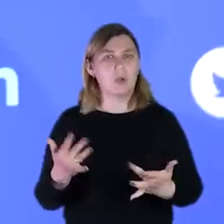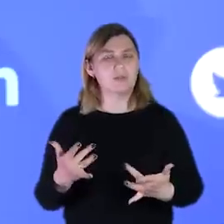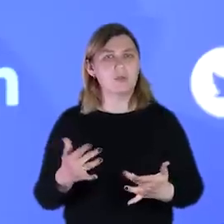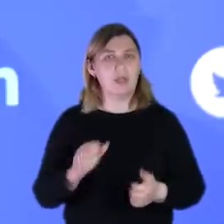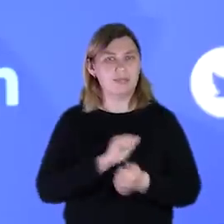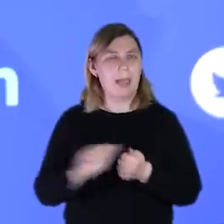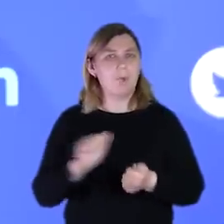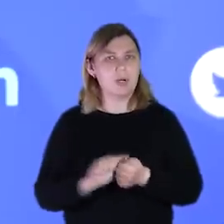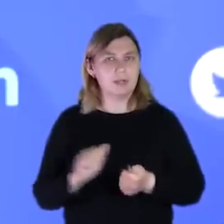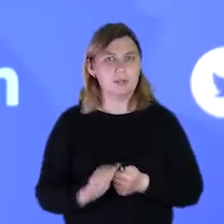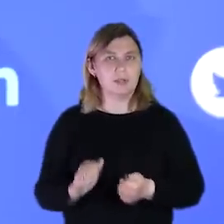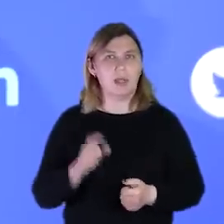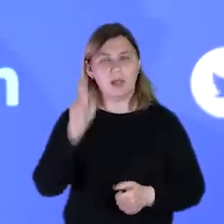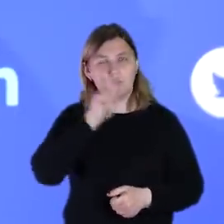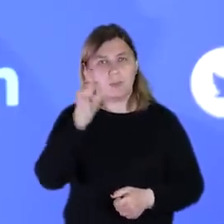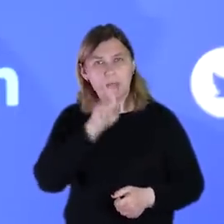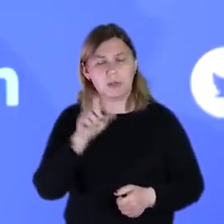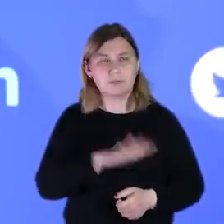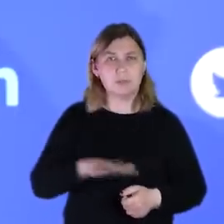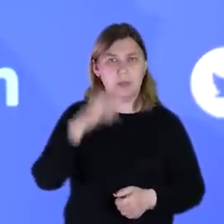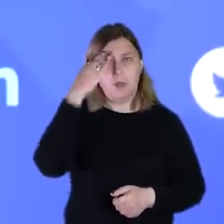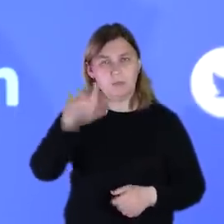demoralizację i na po prostu szpiegowanie na rzecz obcego państwa.